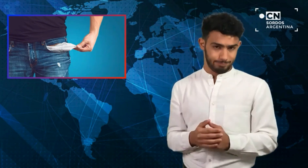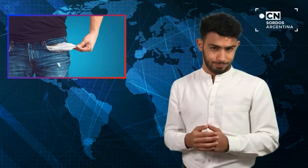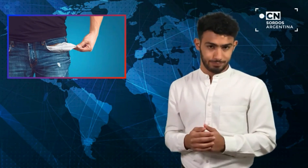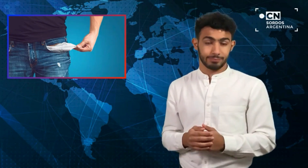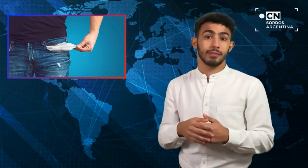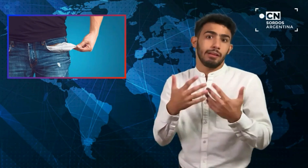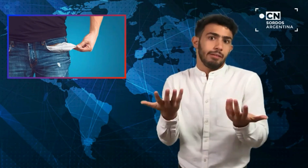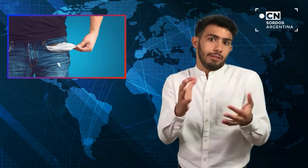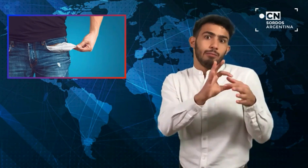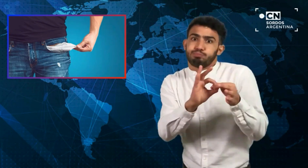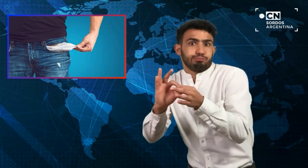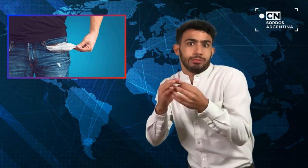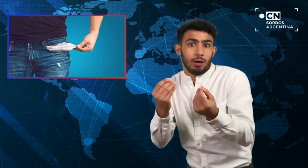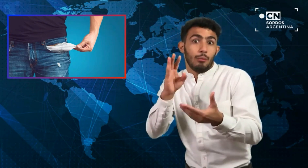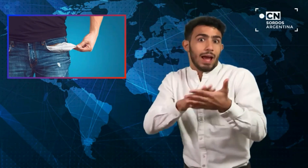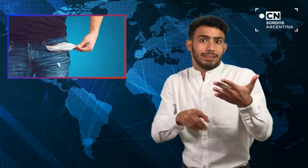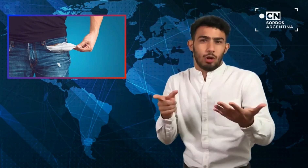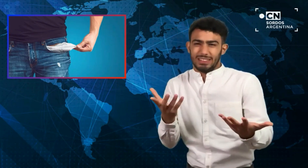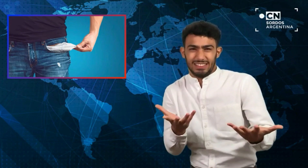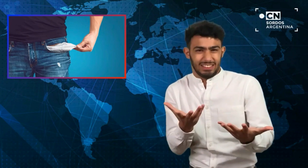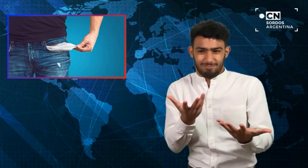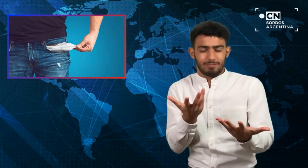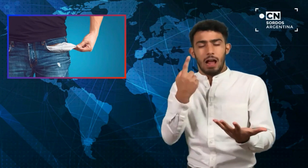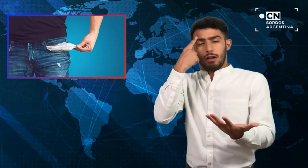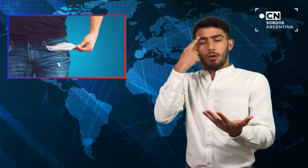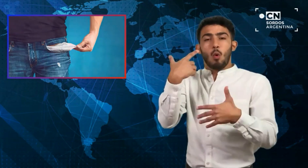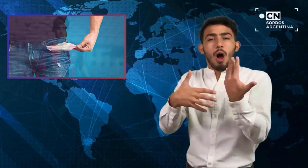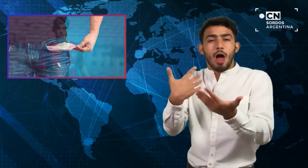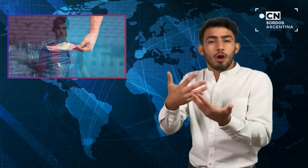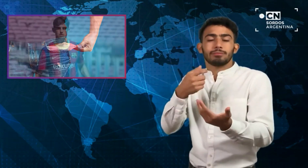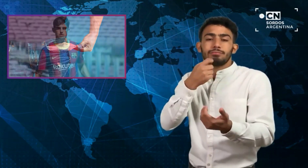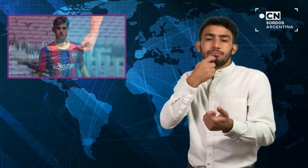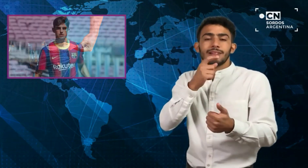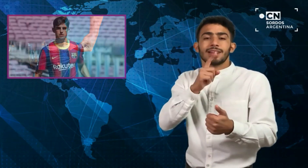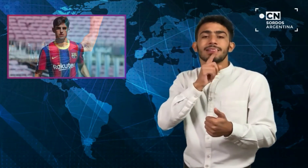Por eso no sorprendió que Barcelona se haya desprendido de jugadores